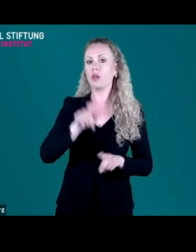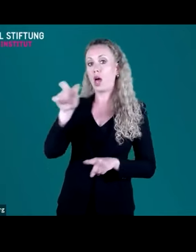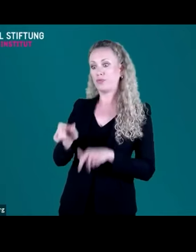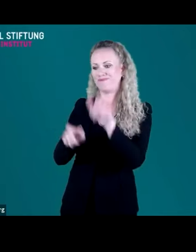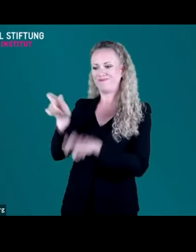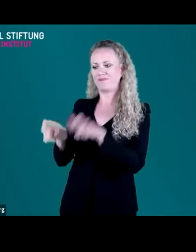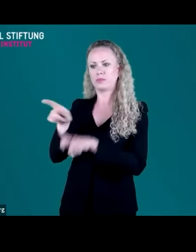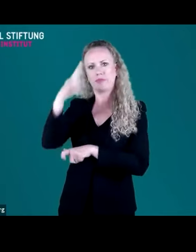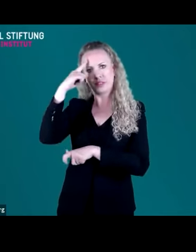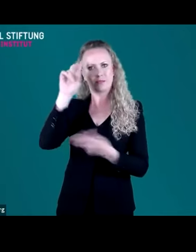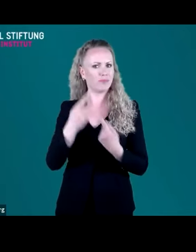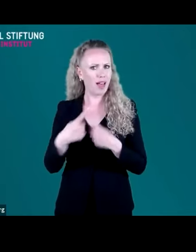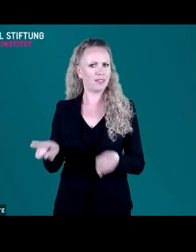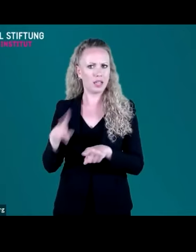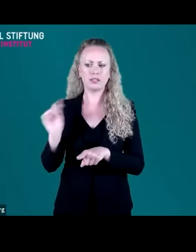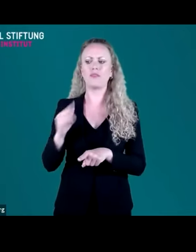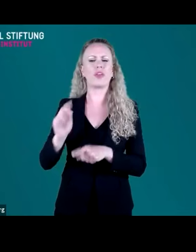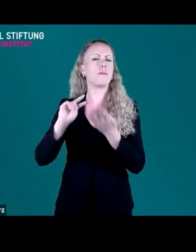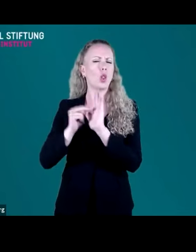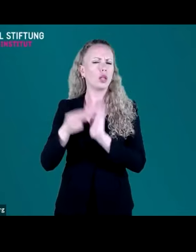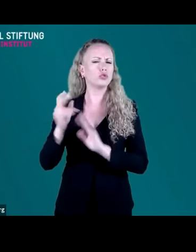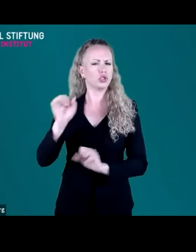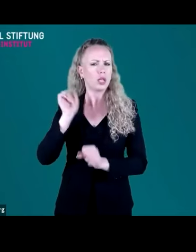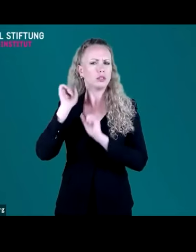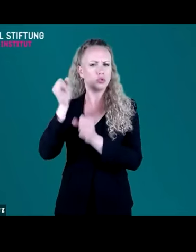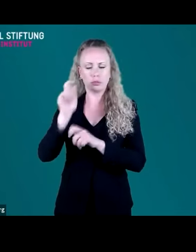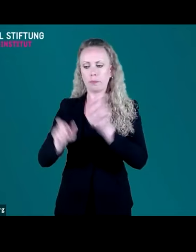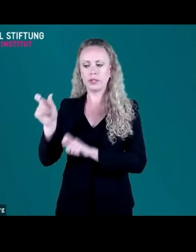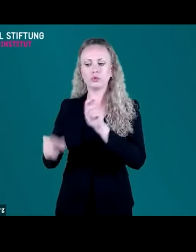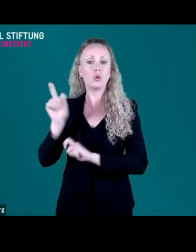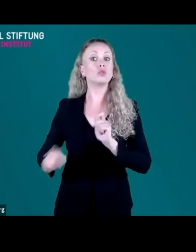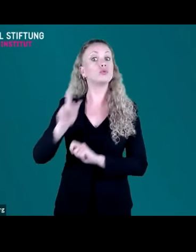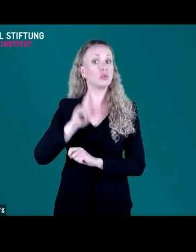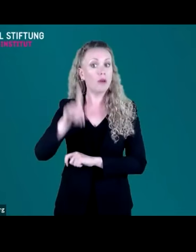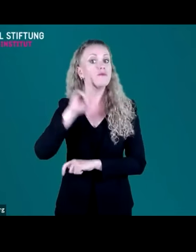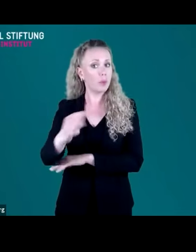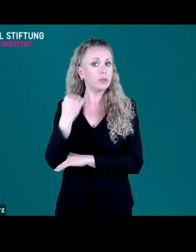politisch engagierte Personen, Feminist*innen oder auch gesellschaftliche Minderheitengruppen